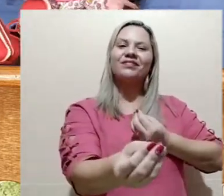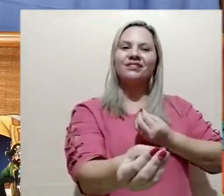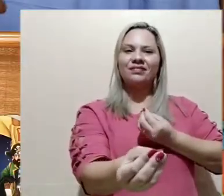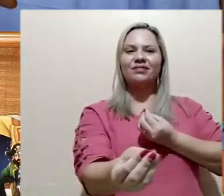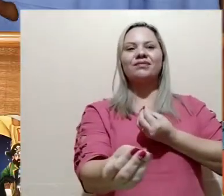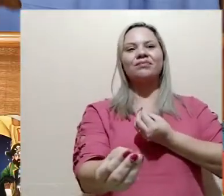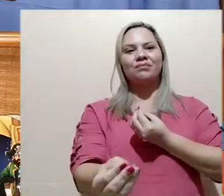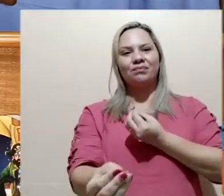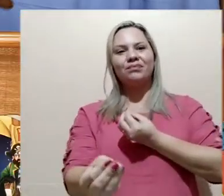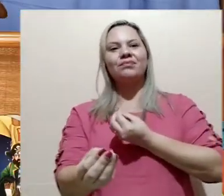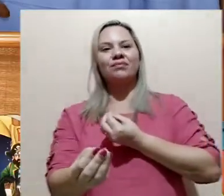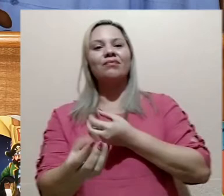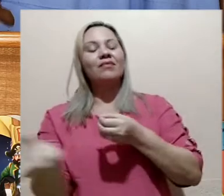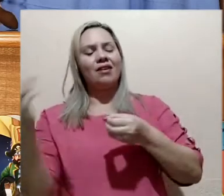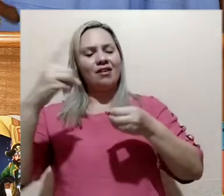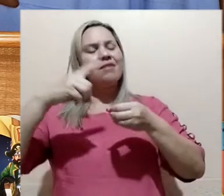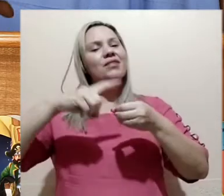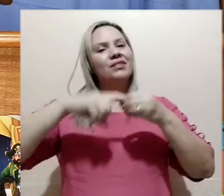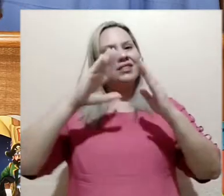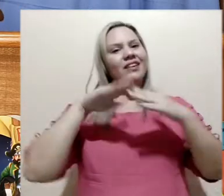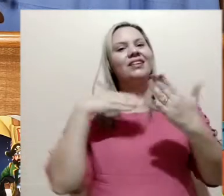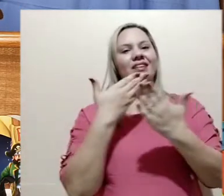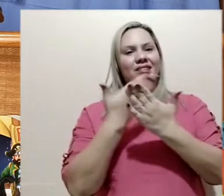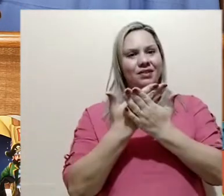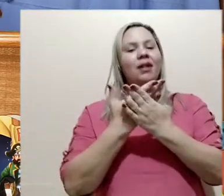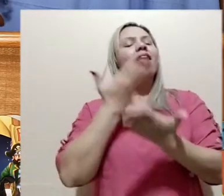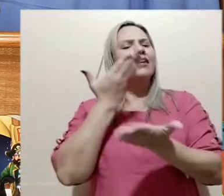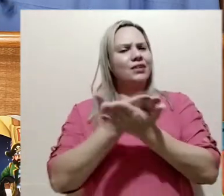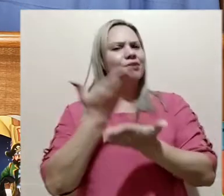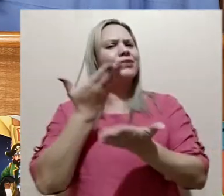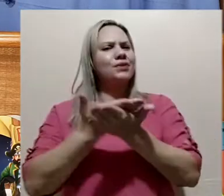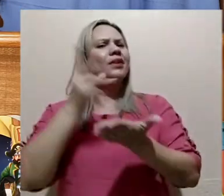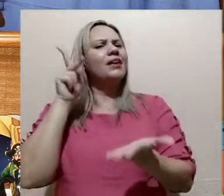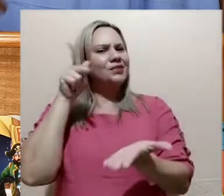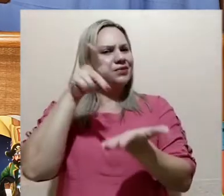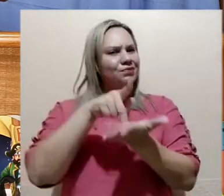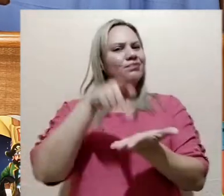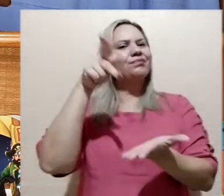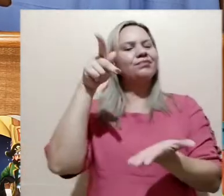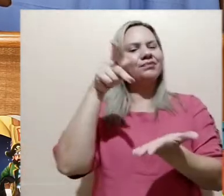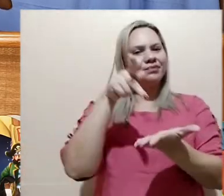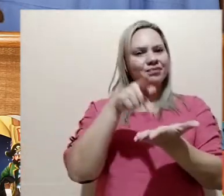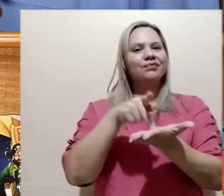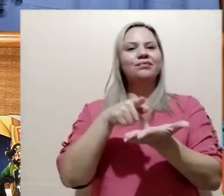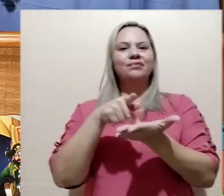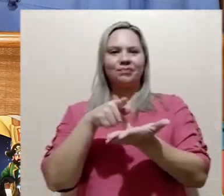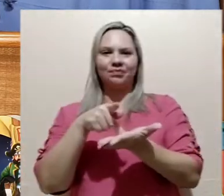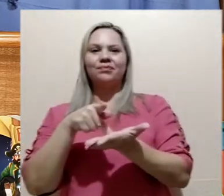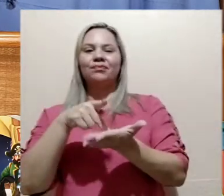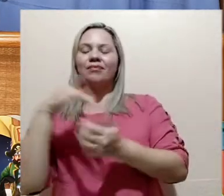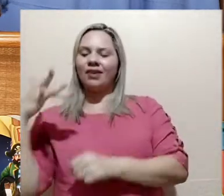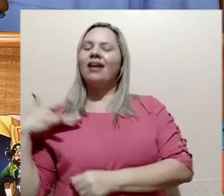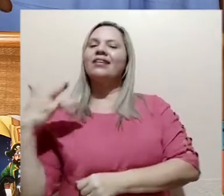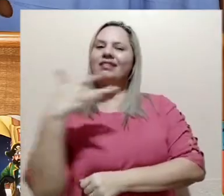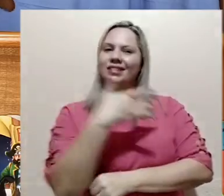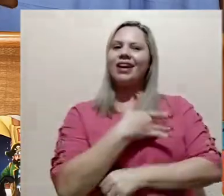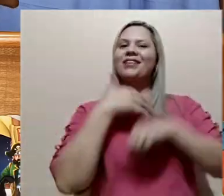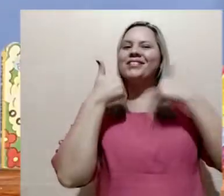Voltɑr ὰ escolɑ, estudɑr prɑ vɑler, com muitɑ sɑúde...